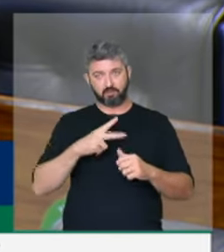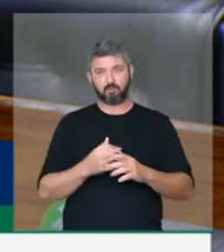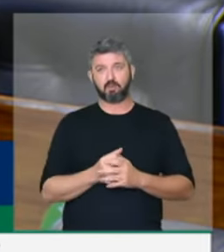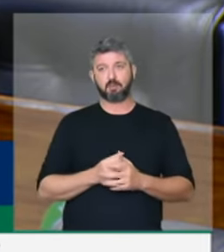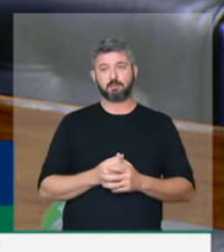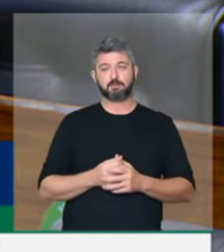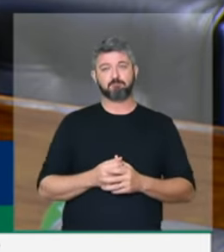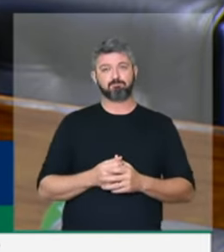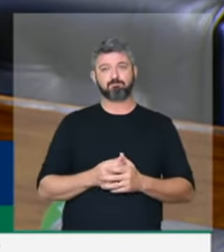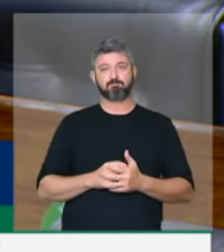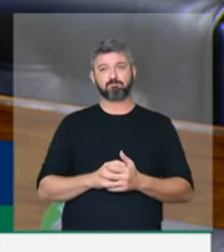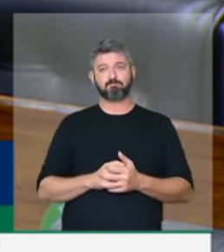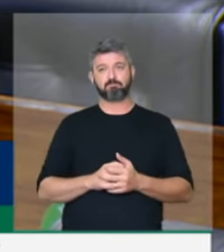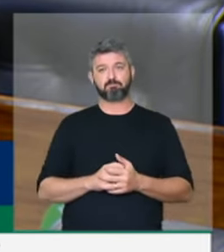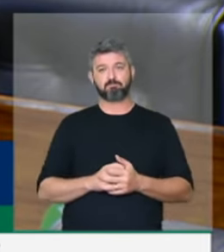DE SAÚDE. -- -- [PRESIDENTE]: COMO